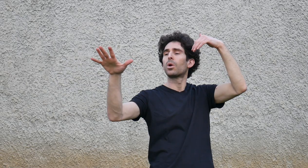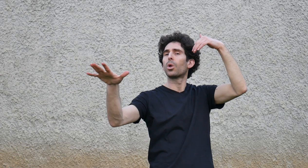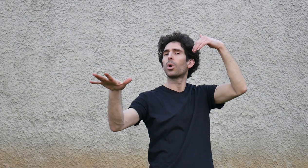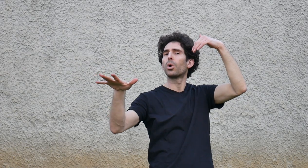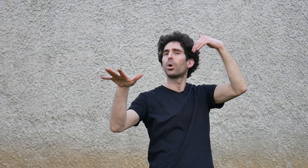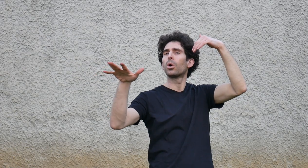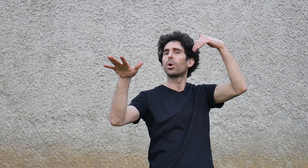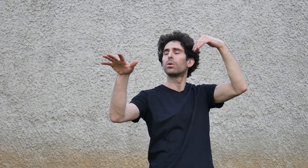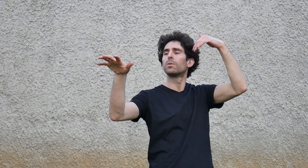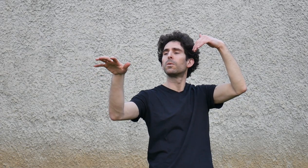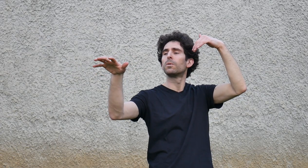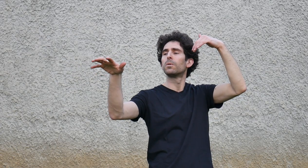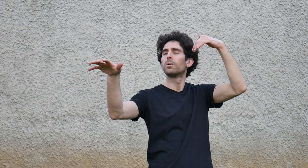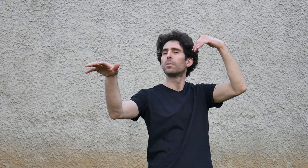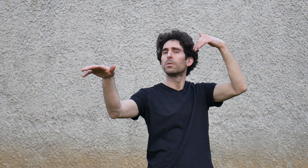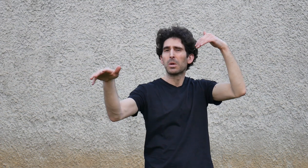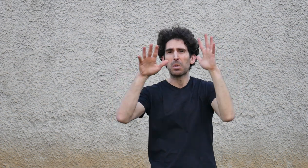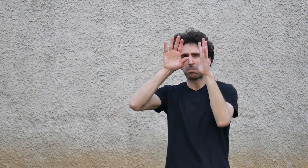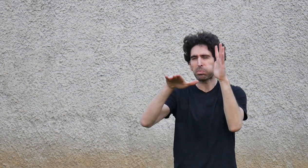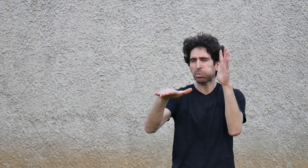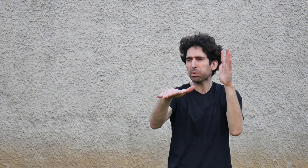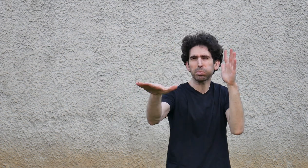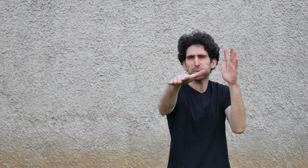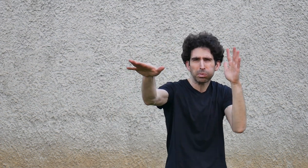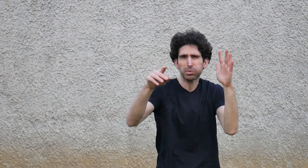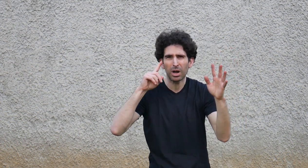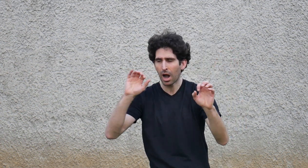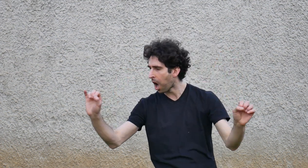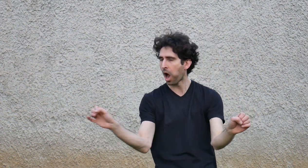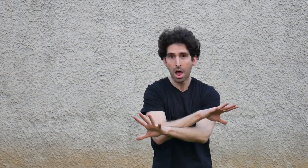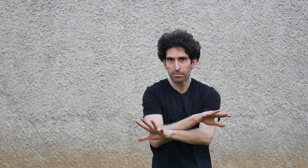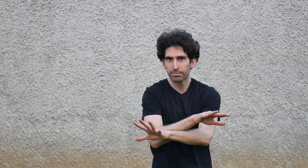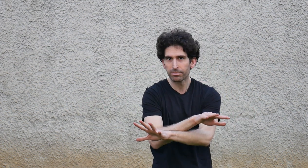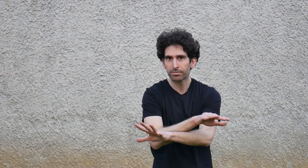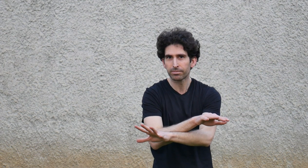si lentement... que la harpie féroce ne le voit pas.